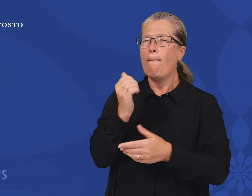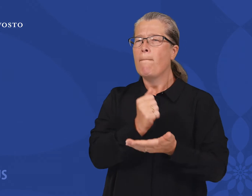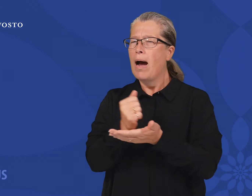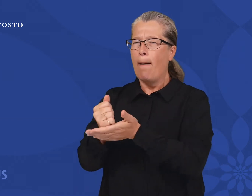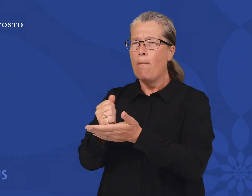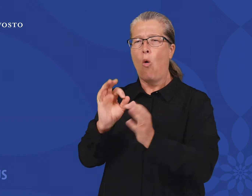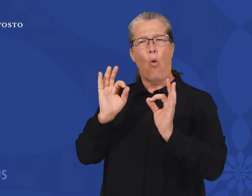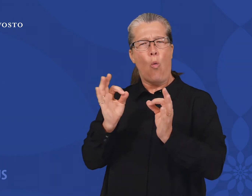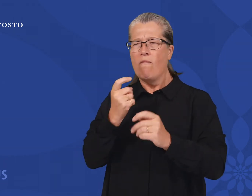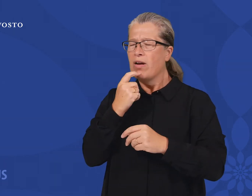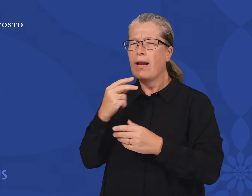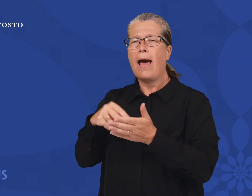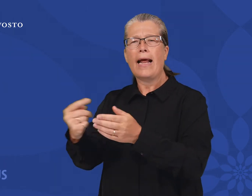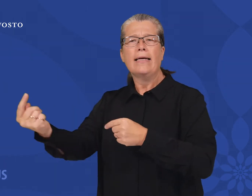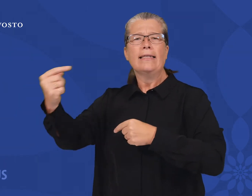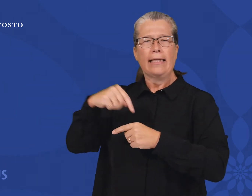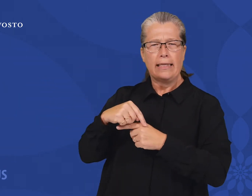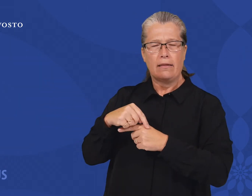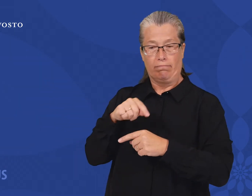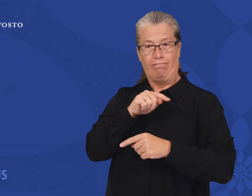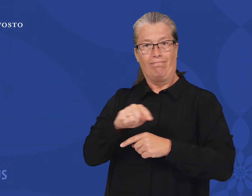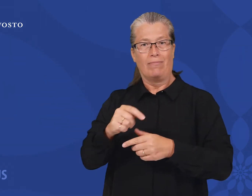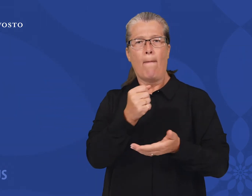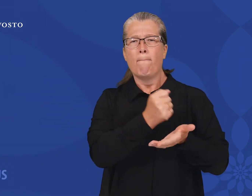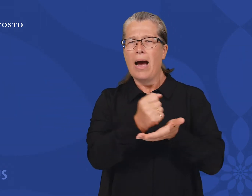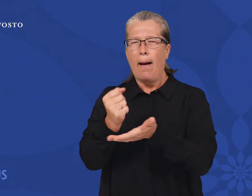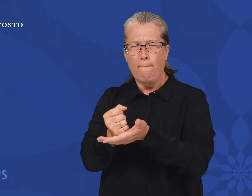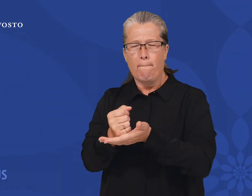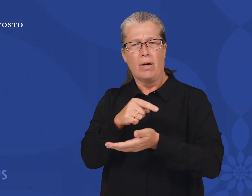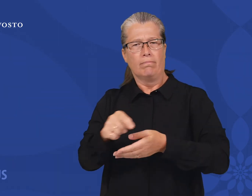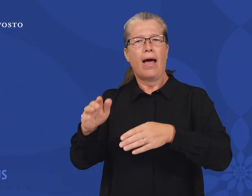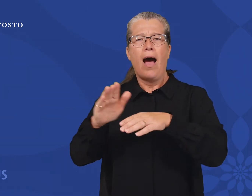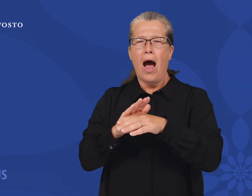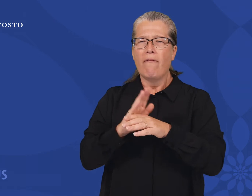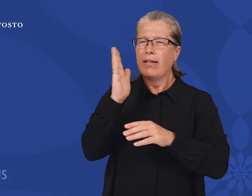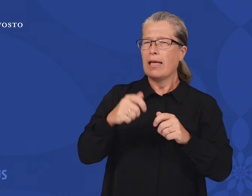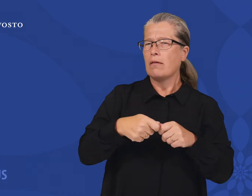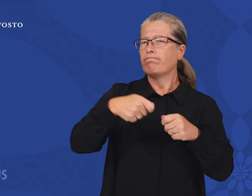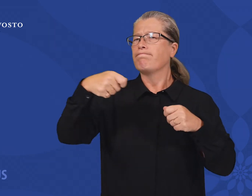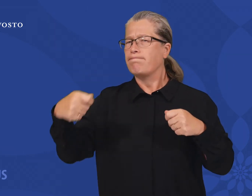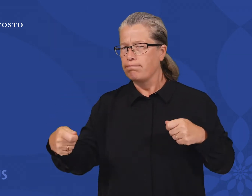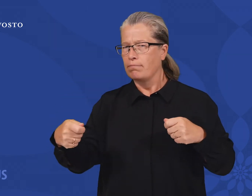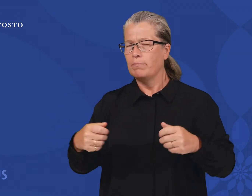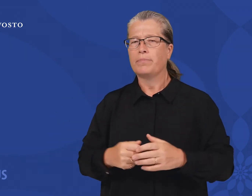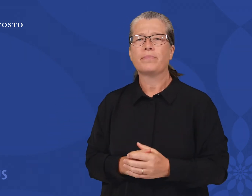för de temporära inresebestämmelserna i lagen om smittsamma sjukdomar.